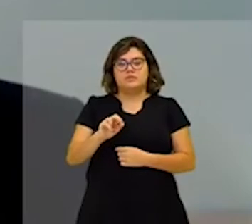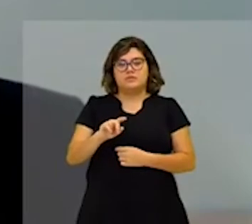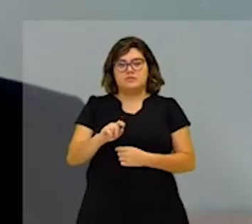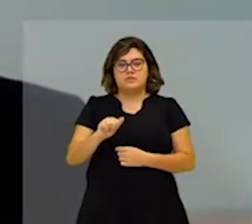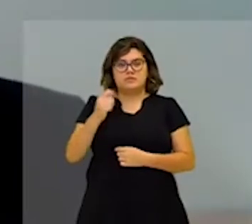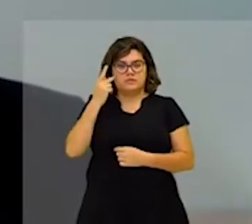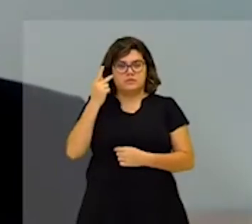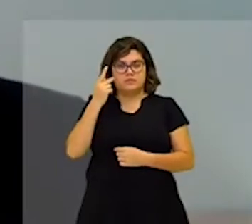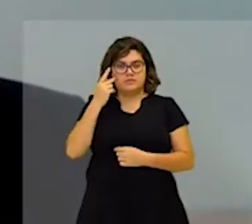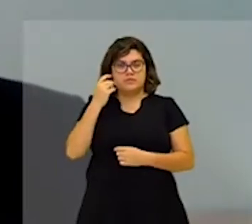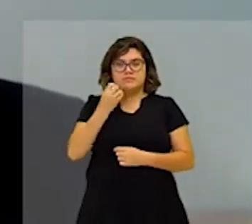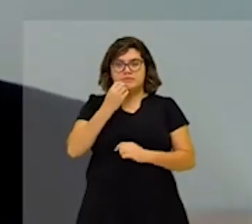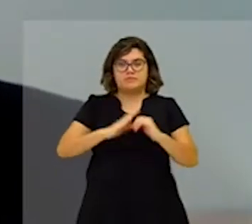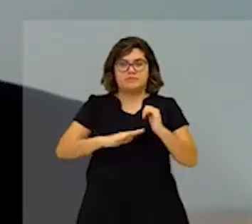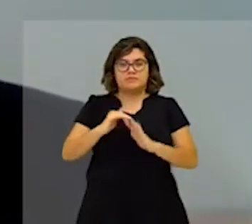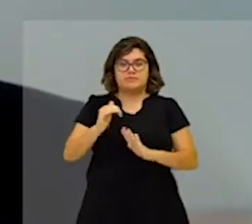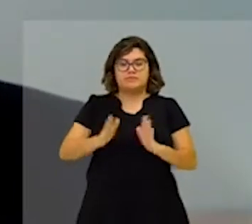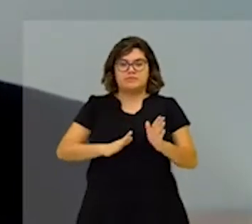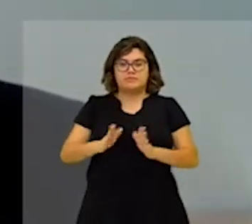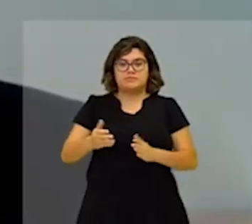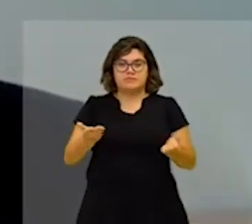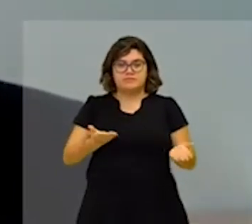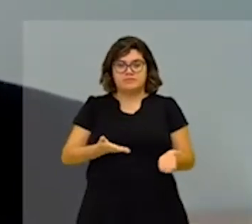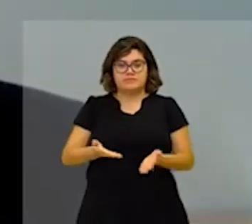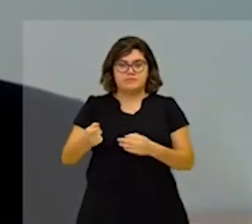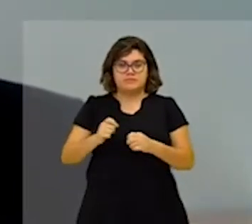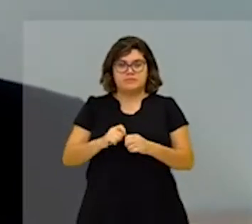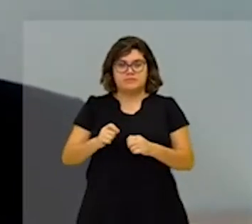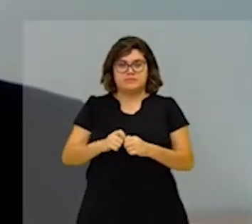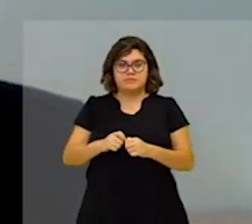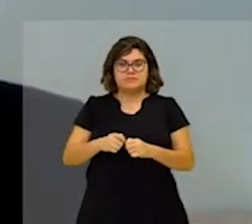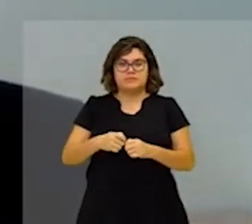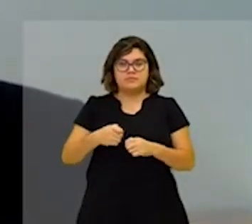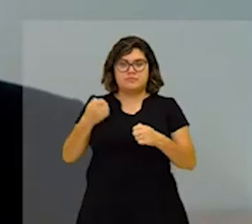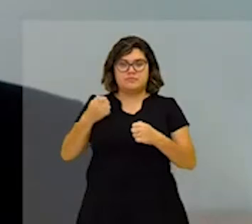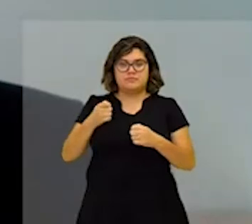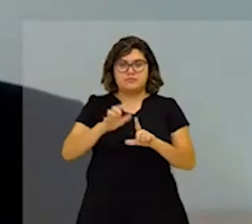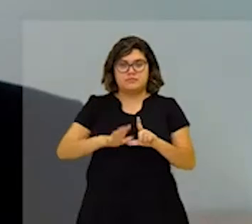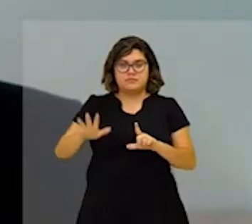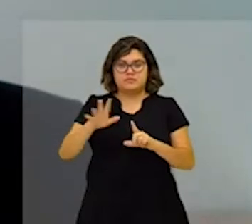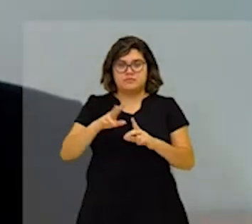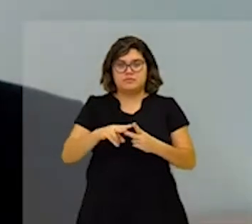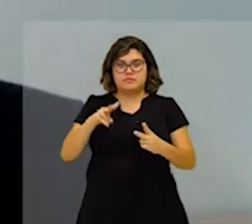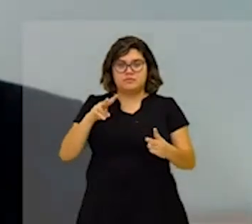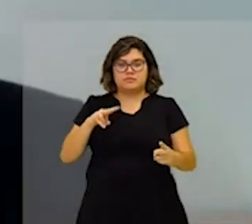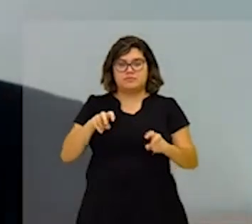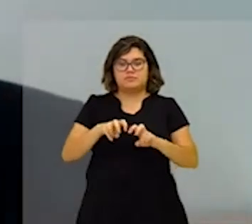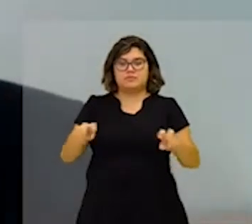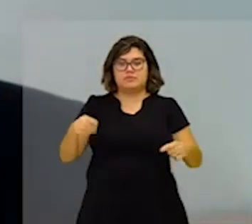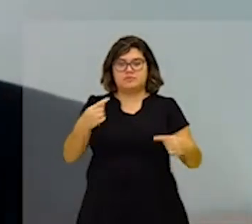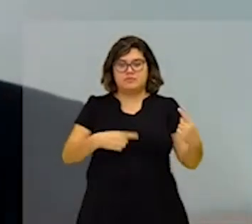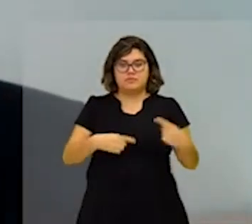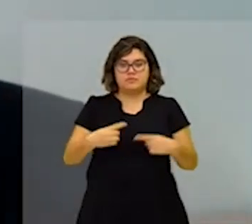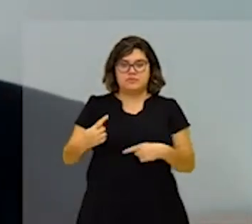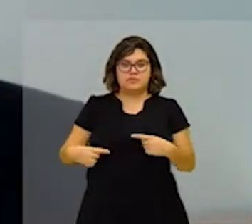acessibilidade passou a realizar a descrição do ambiente virtual desta mesa de discussões a minha